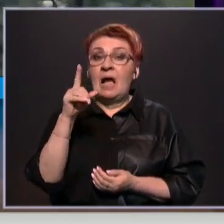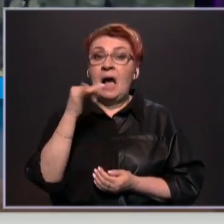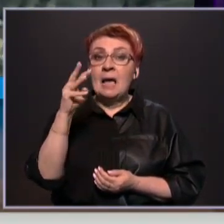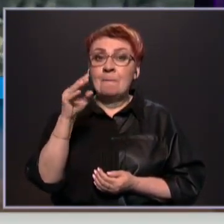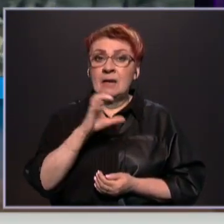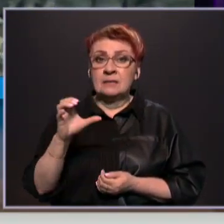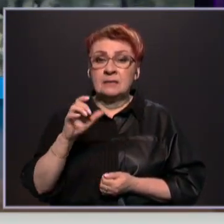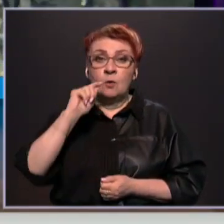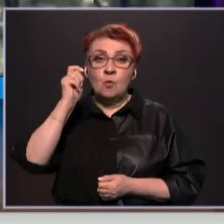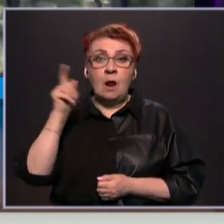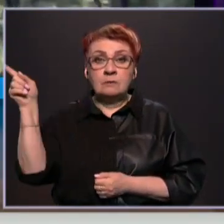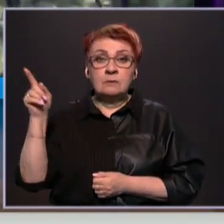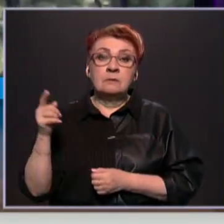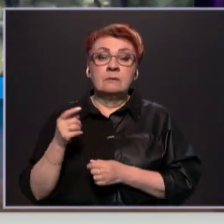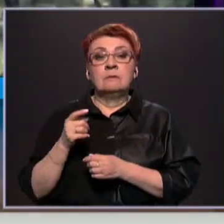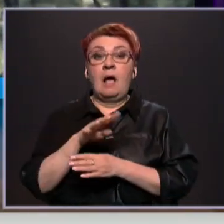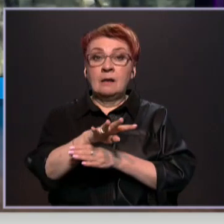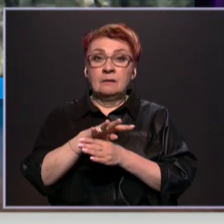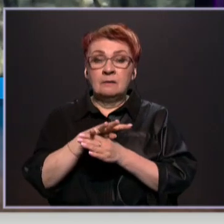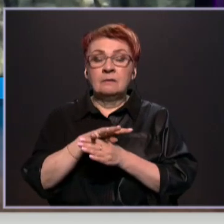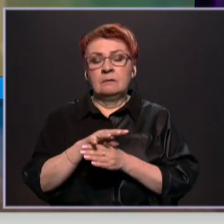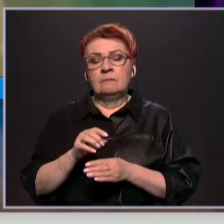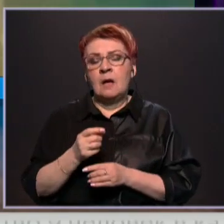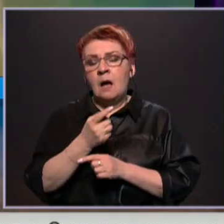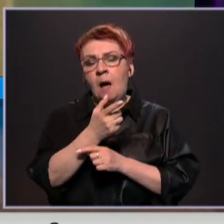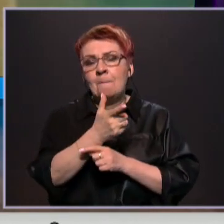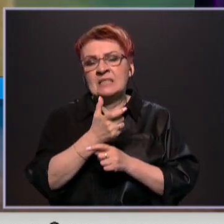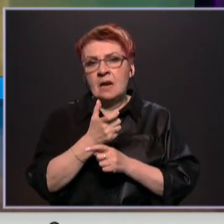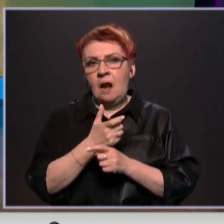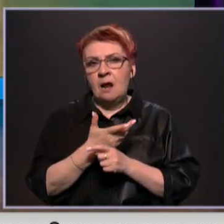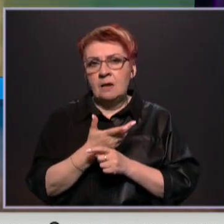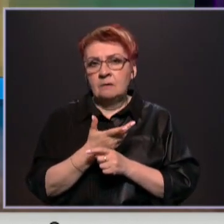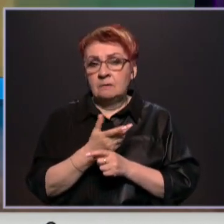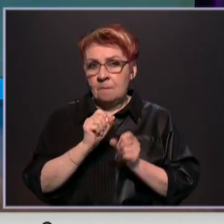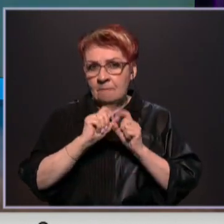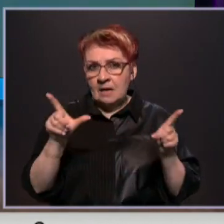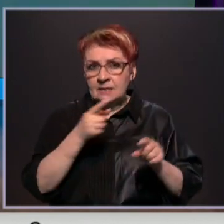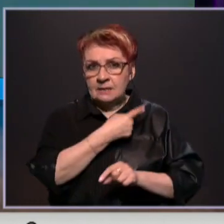украинские артиллеристы стреляли клиническую больницу к счастью погибших нет между тем газета